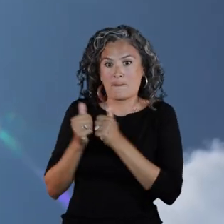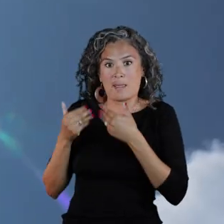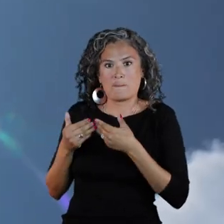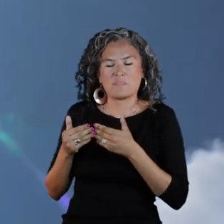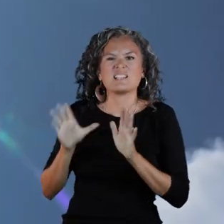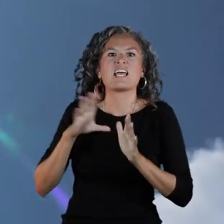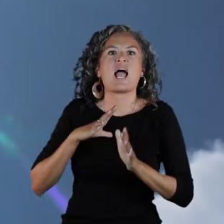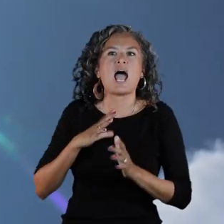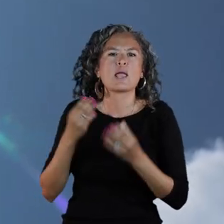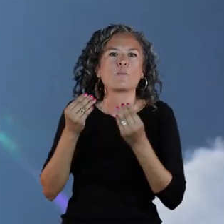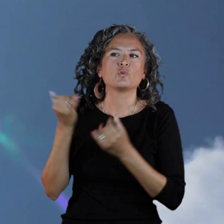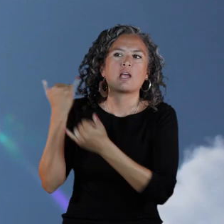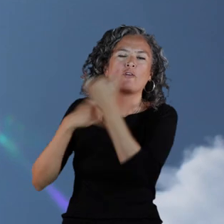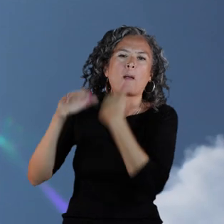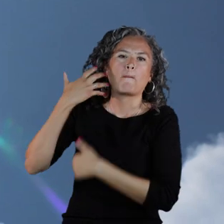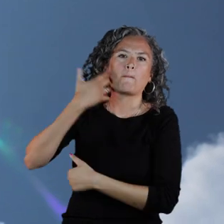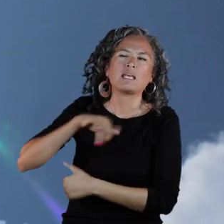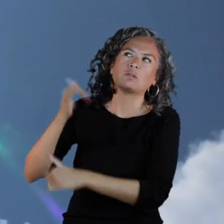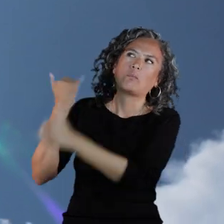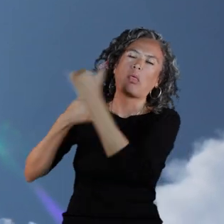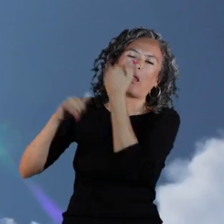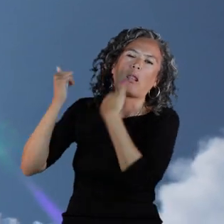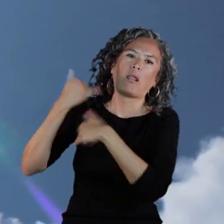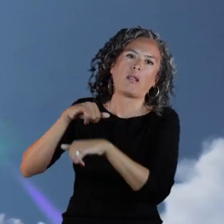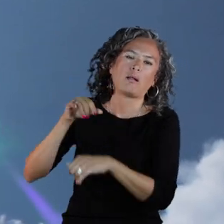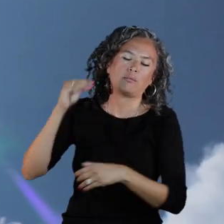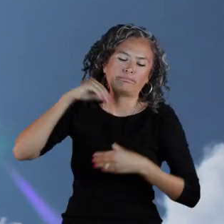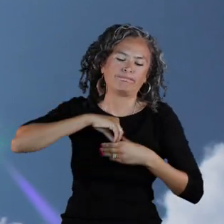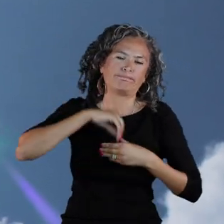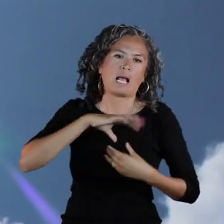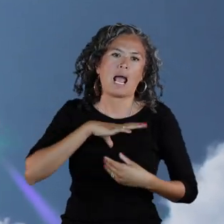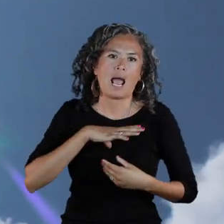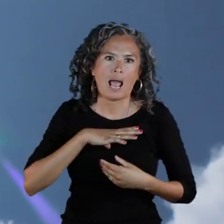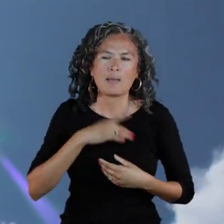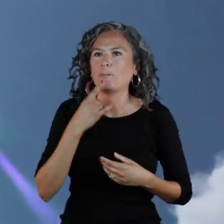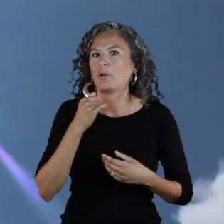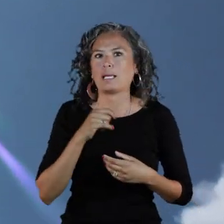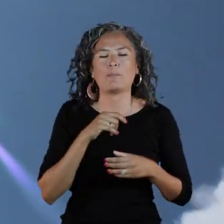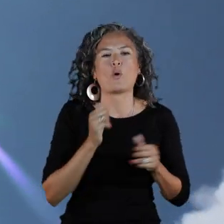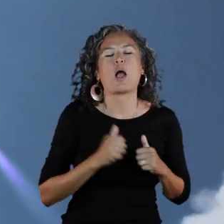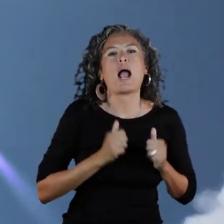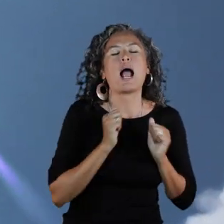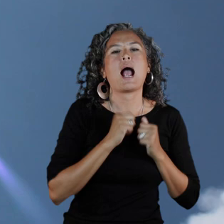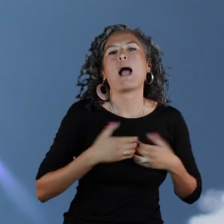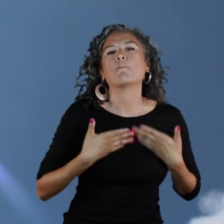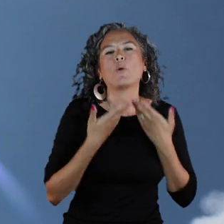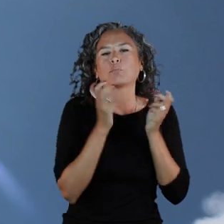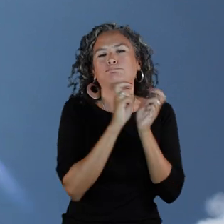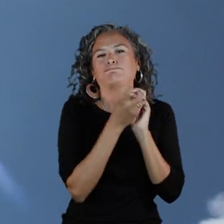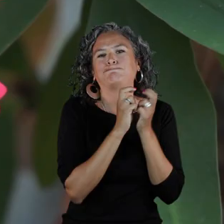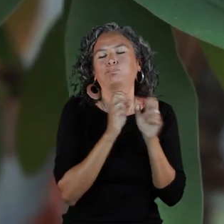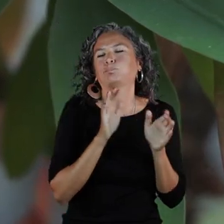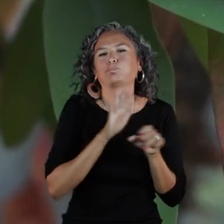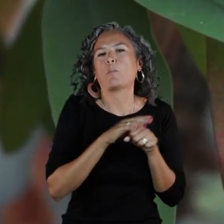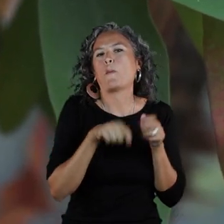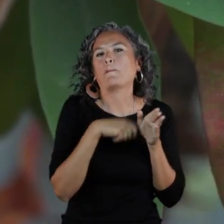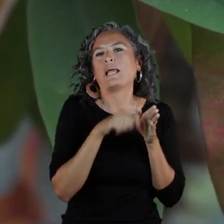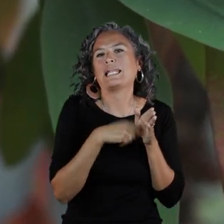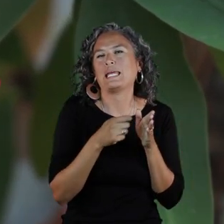acá) nos atraviesan un montón de mitos, el famoso mito del amor romántico, que nos